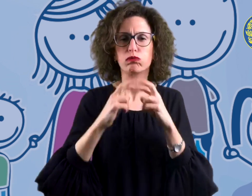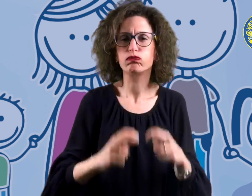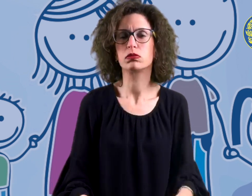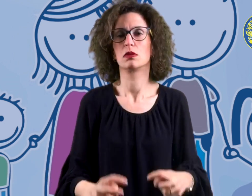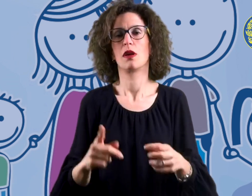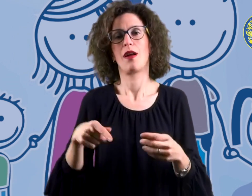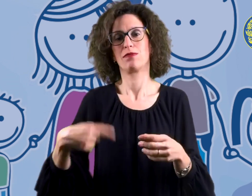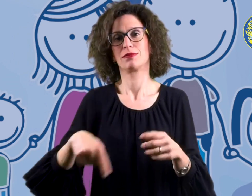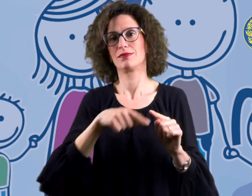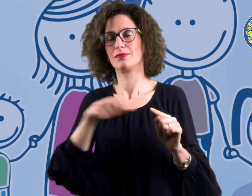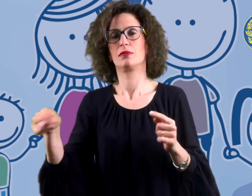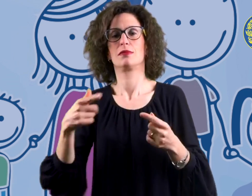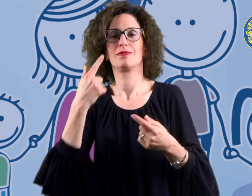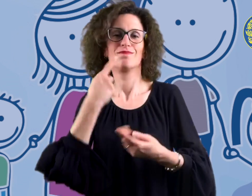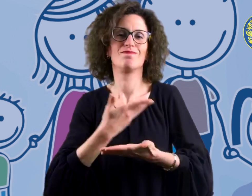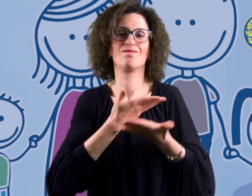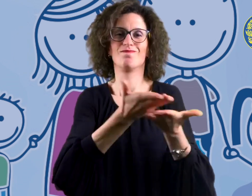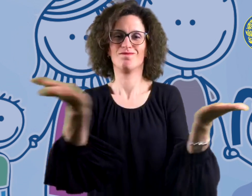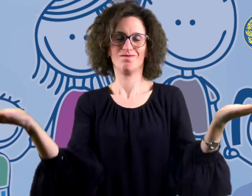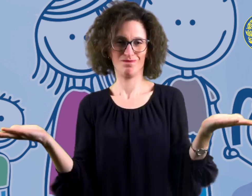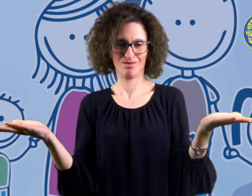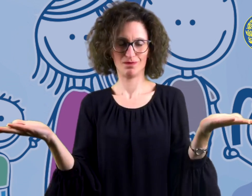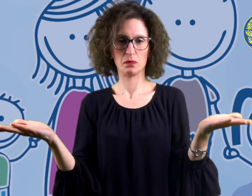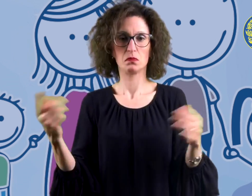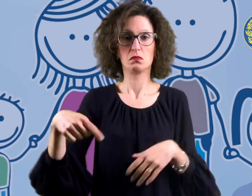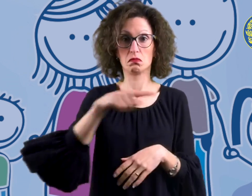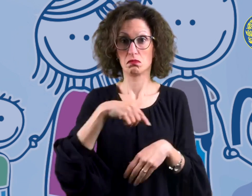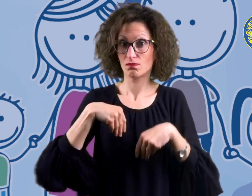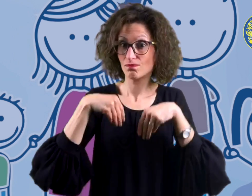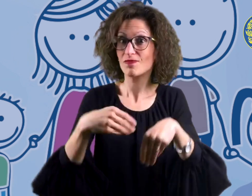ricerche alle spalle. Tutto ciò vi verrà presentato per le persone curiose che